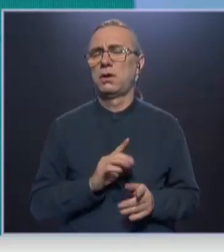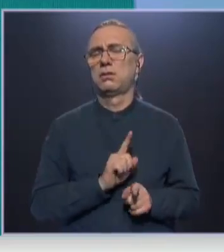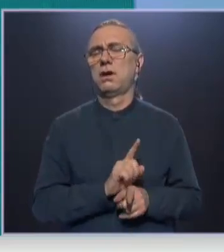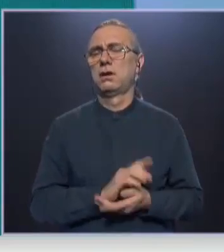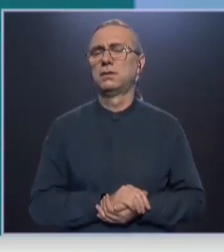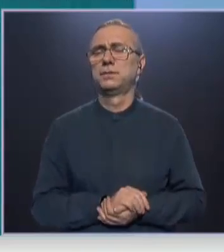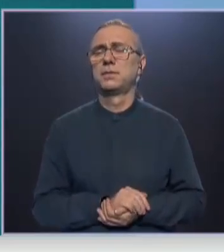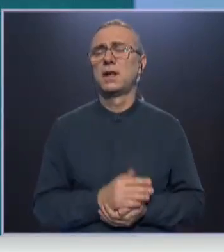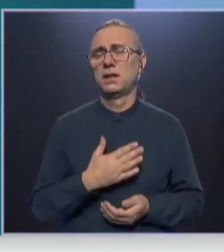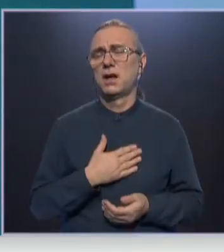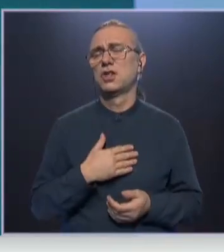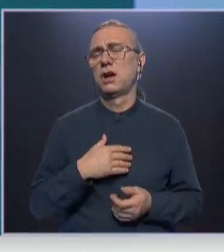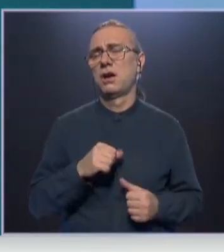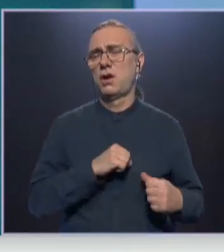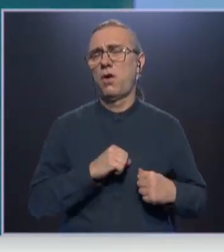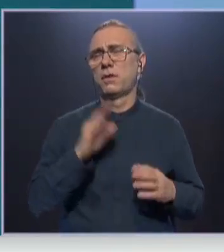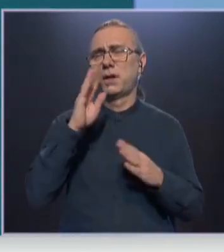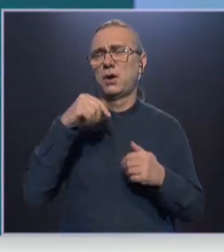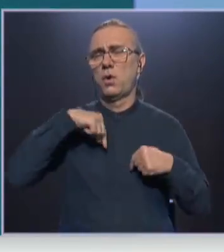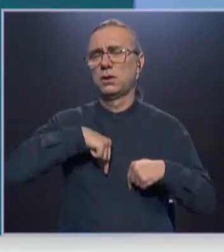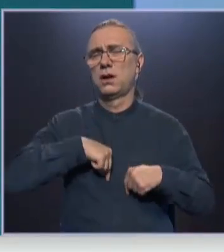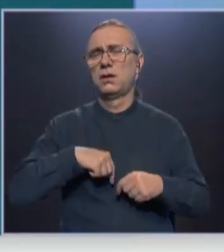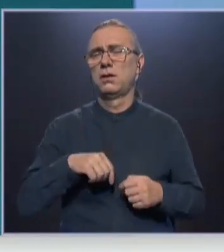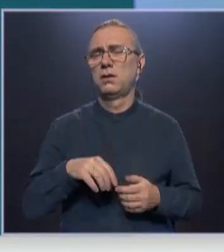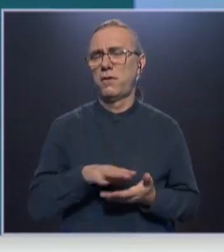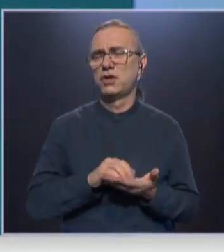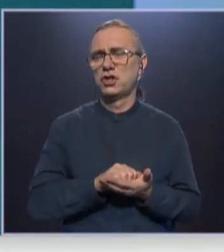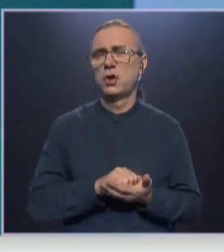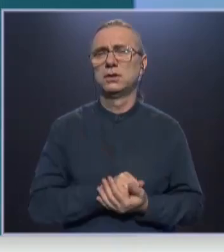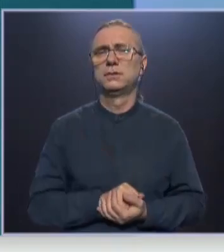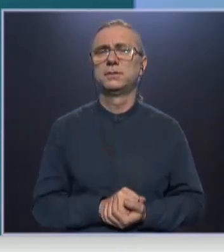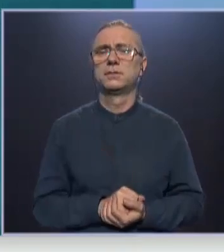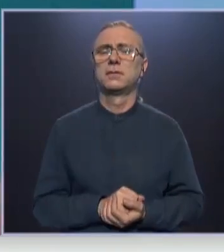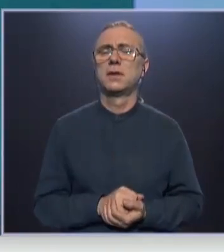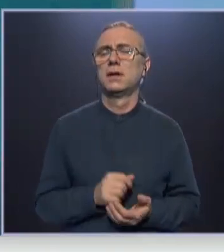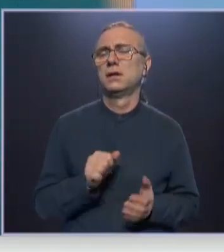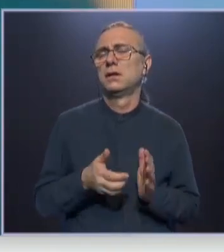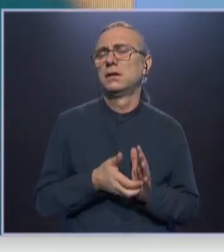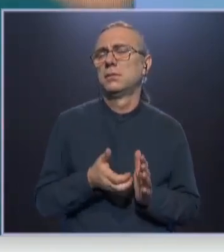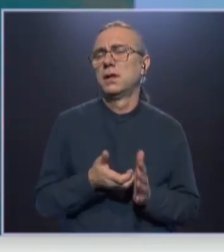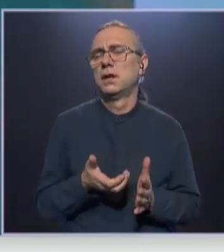греховная природа поврежденная а там где не было может быть достатка любви заботы христианского попечения